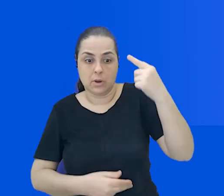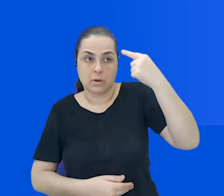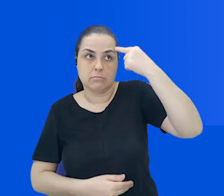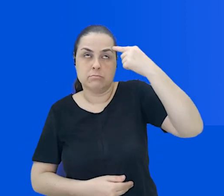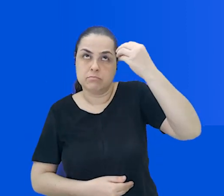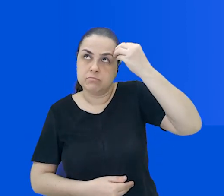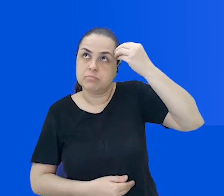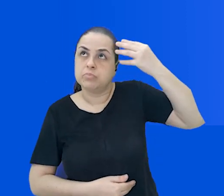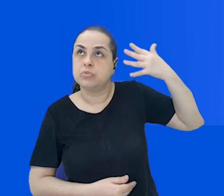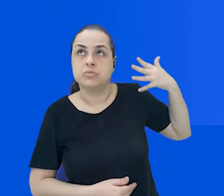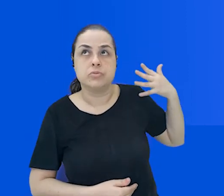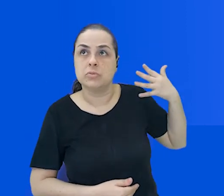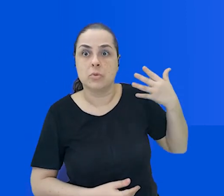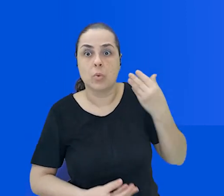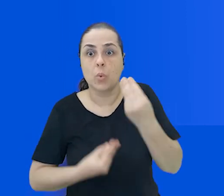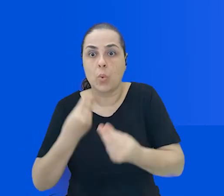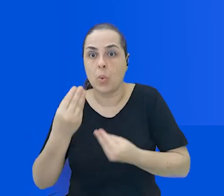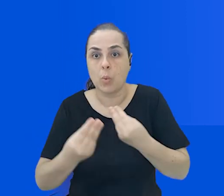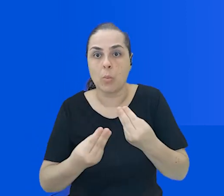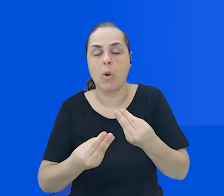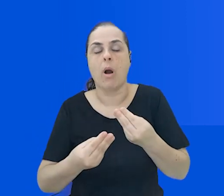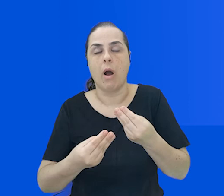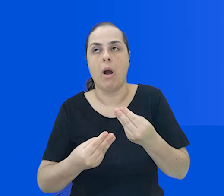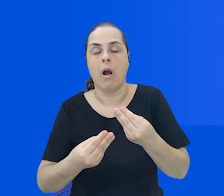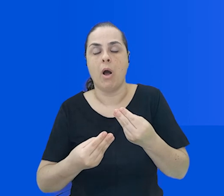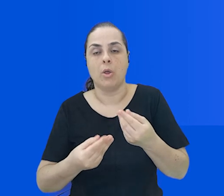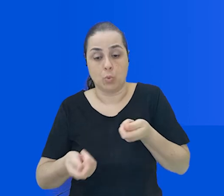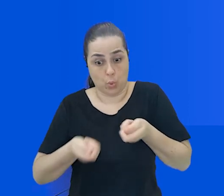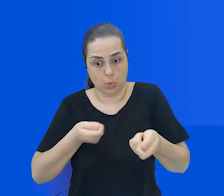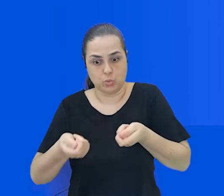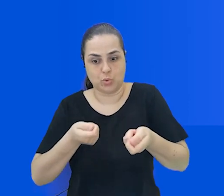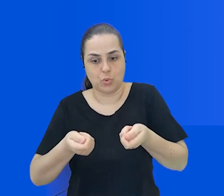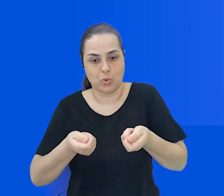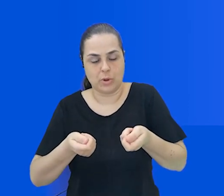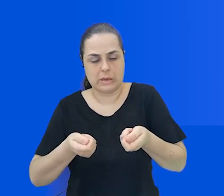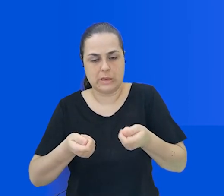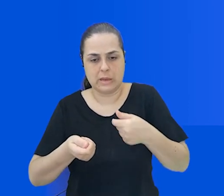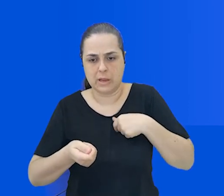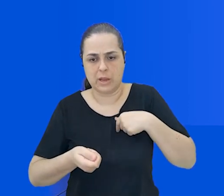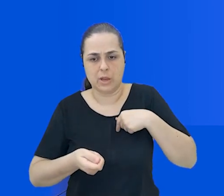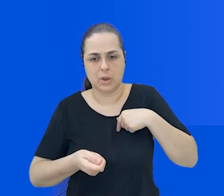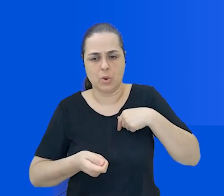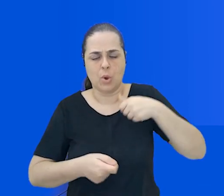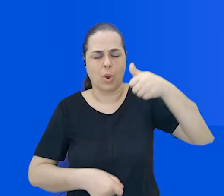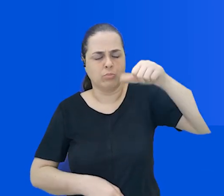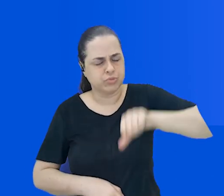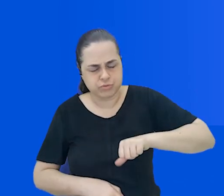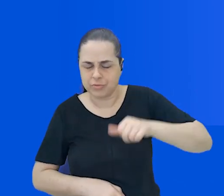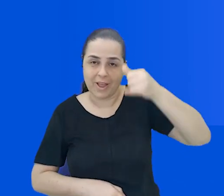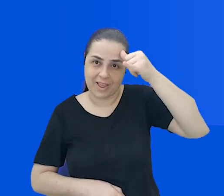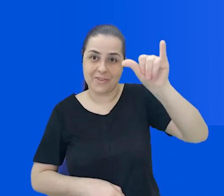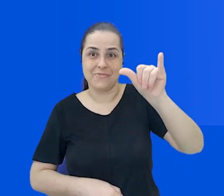ajuda que a gente não caia nos mesmos buracos. E ter pessoas de confiança que possam nos sinalizar